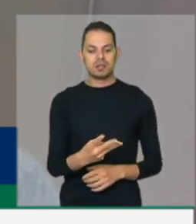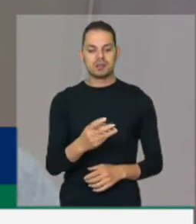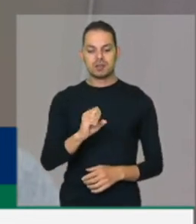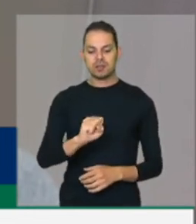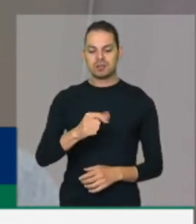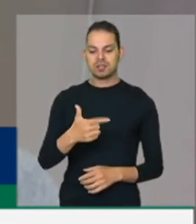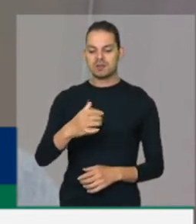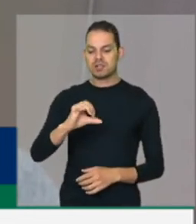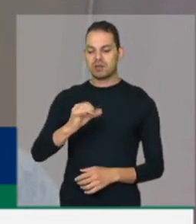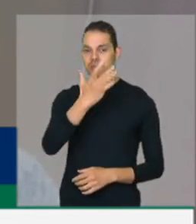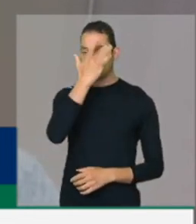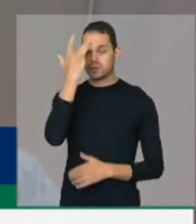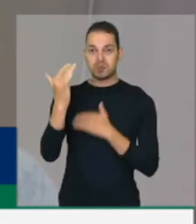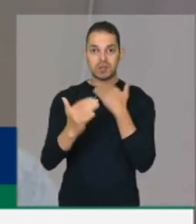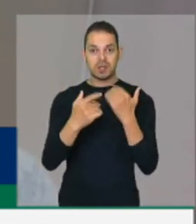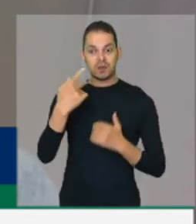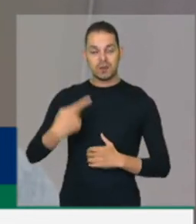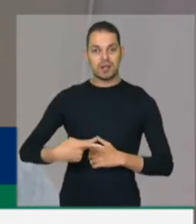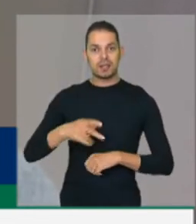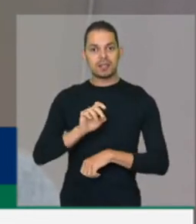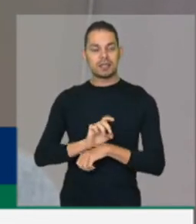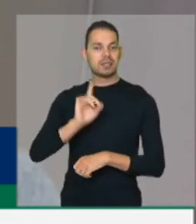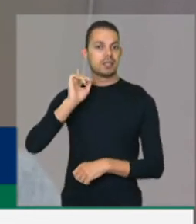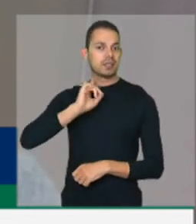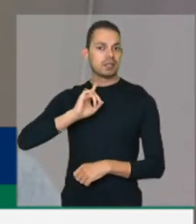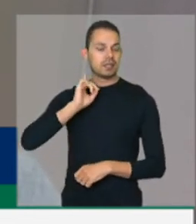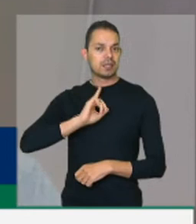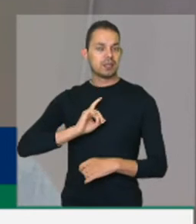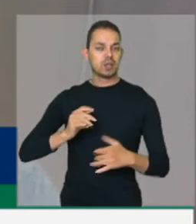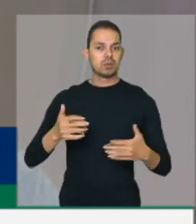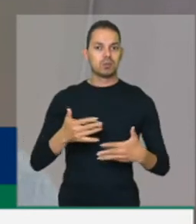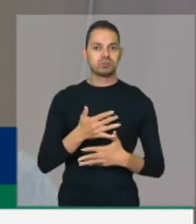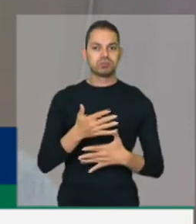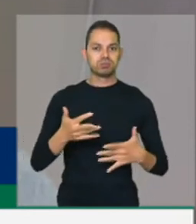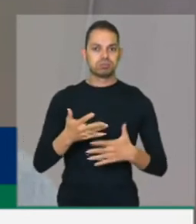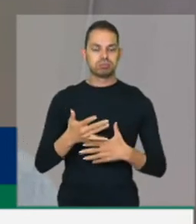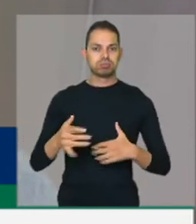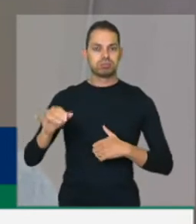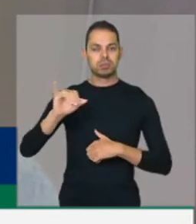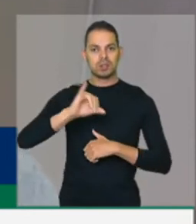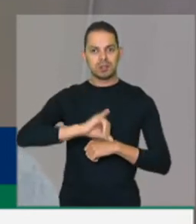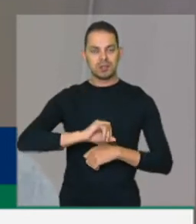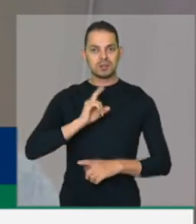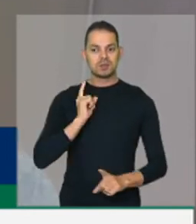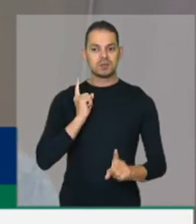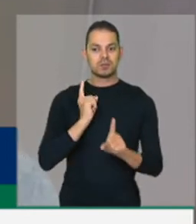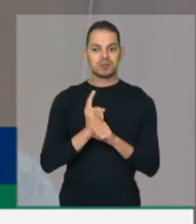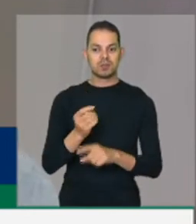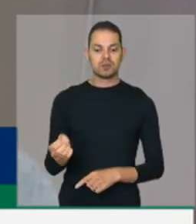3.829 PESSOAS MORRERAM. AQUI EM MINAS GERAIS, NA REGIÃO METROPOLITANA DE BELO HORIZONTE, FOI DESCOBERTO UMA NOVA VARIANTE DO CORONAVÍRUS